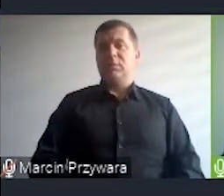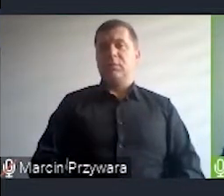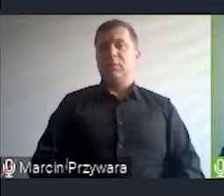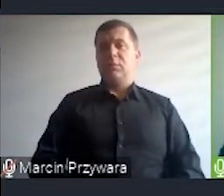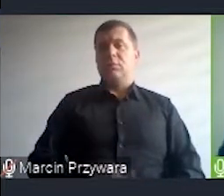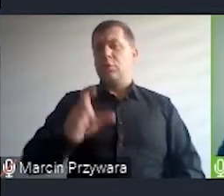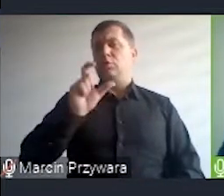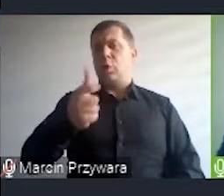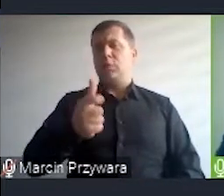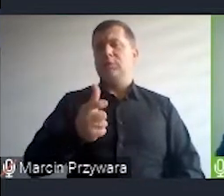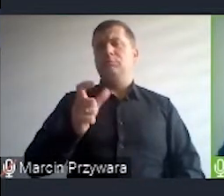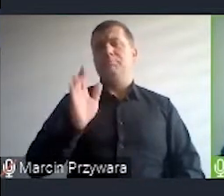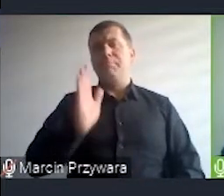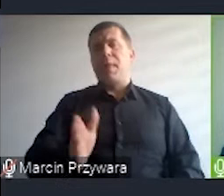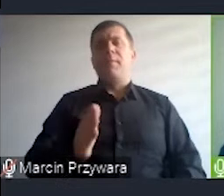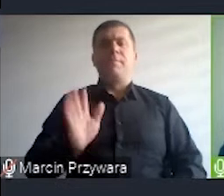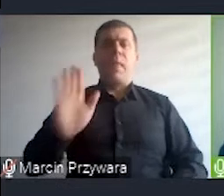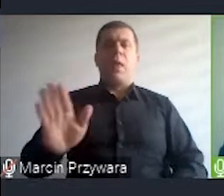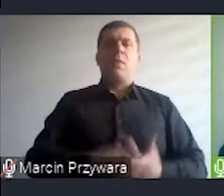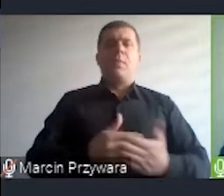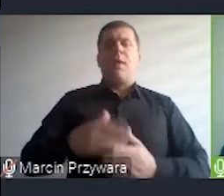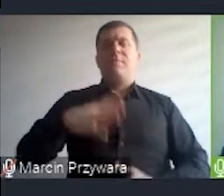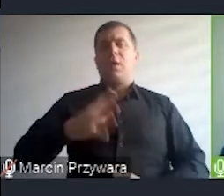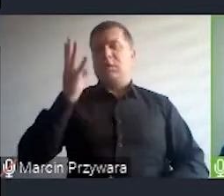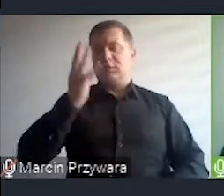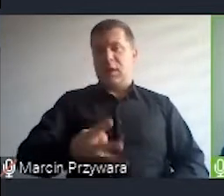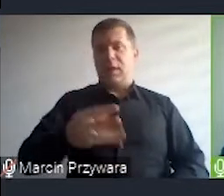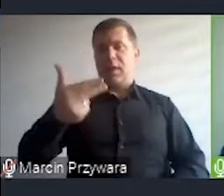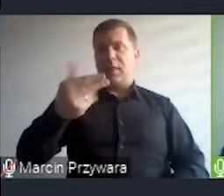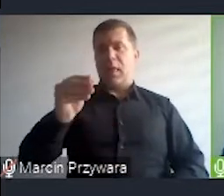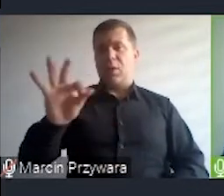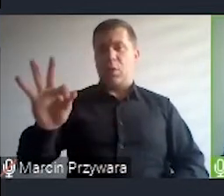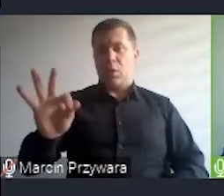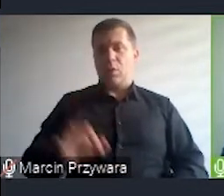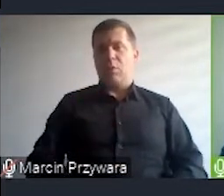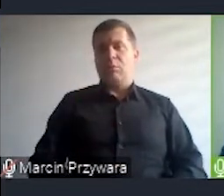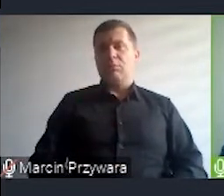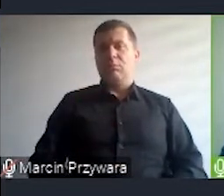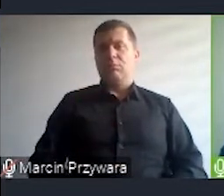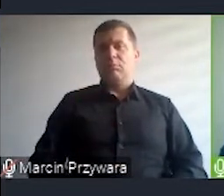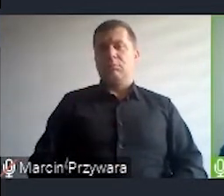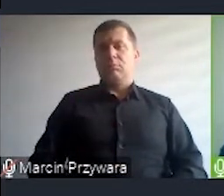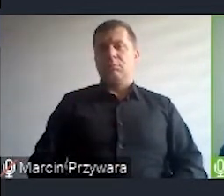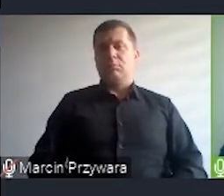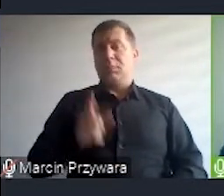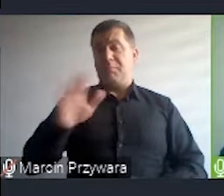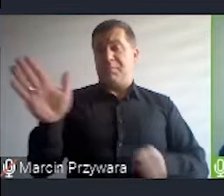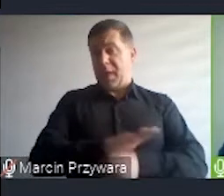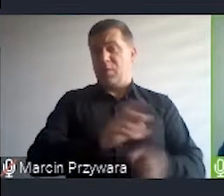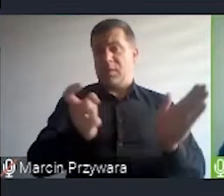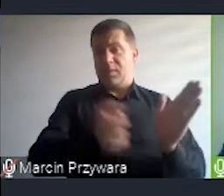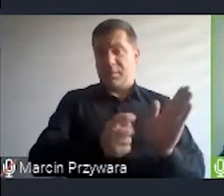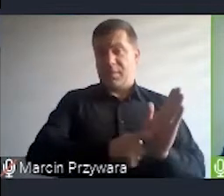to coś co będzie mało powiedzmy wartość 4 000 netto i spełni wymagania definicji,